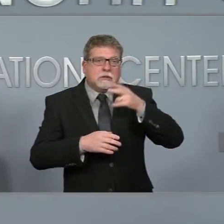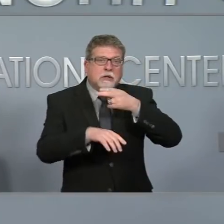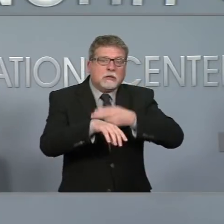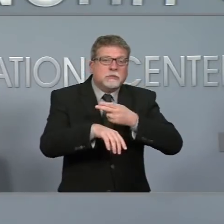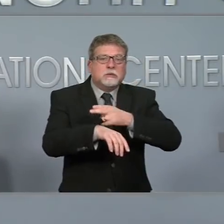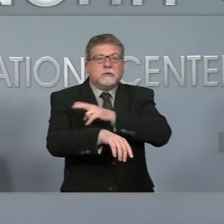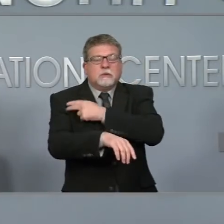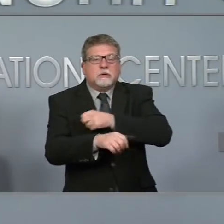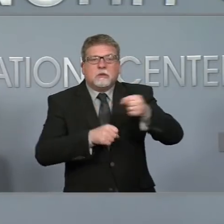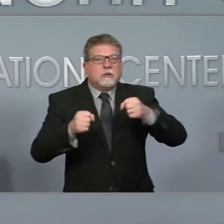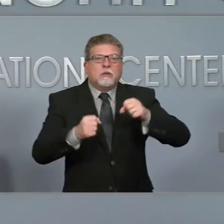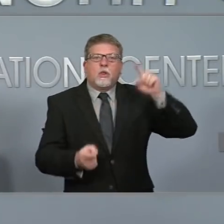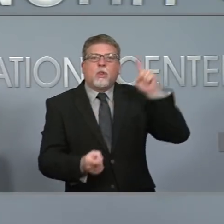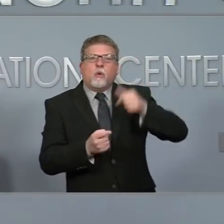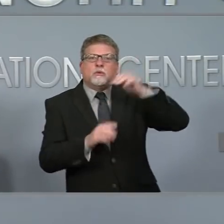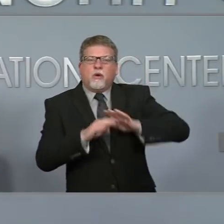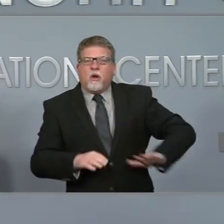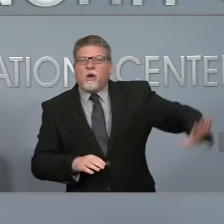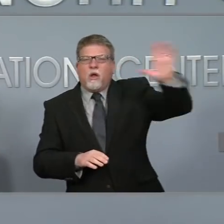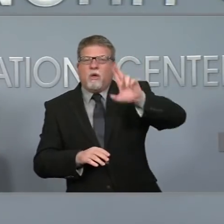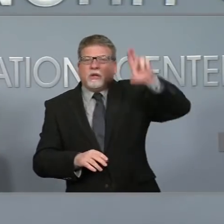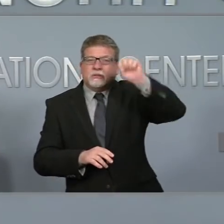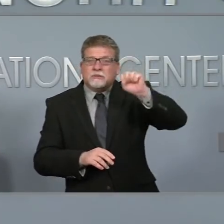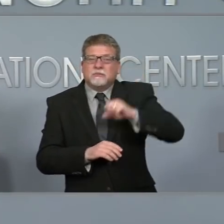sido catalogada entre los